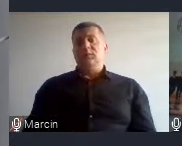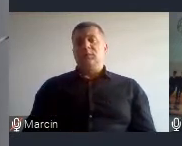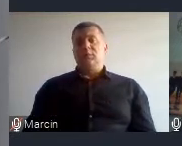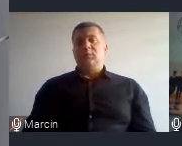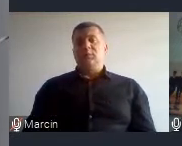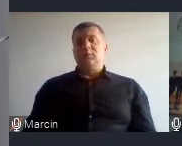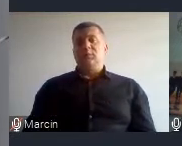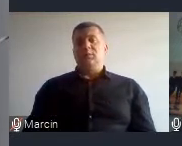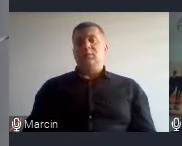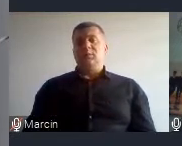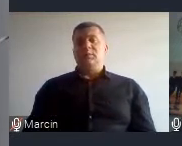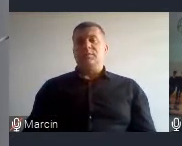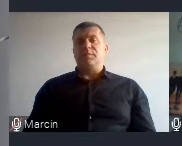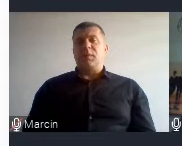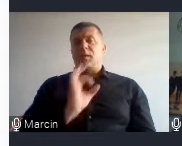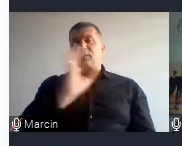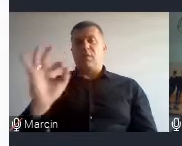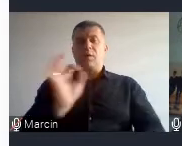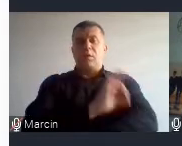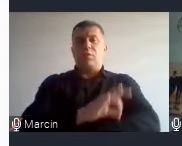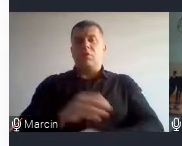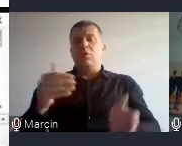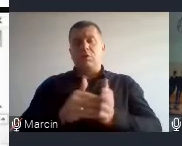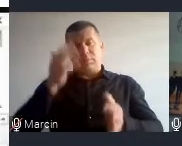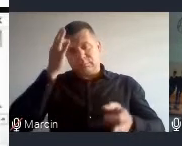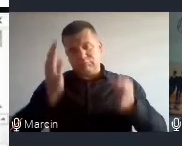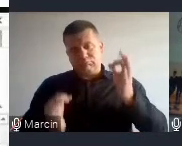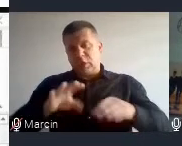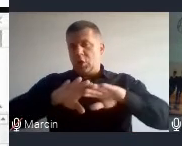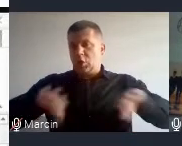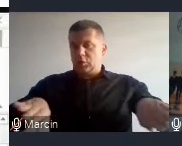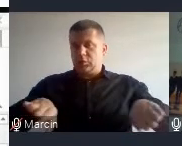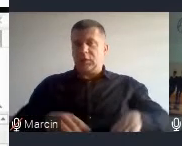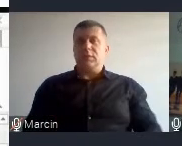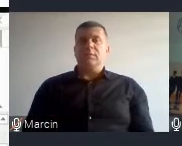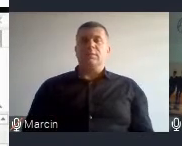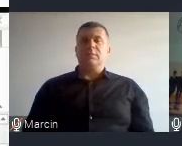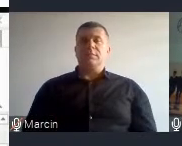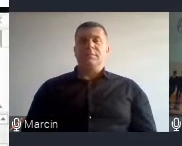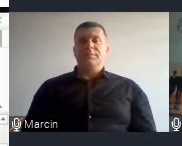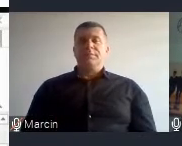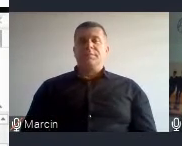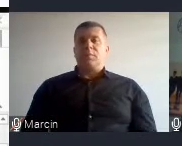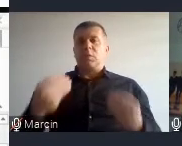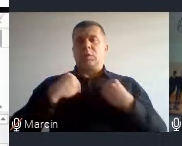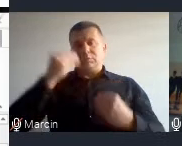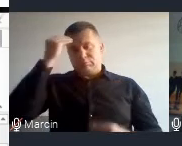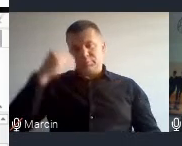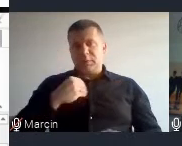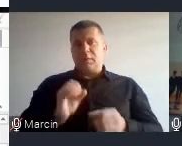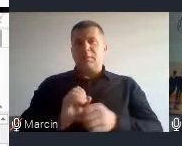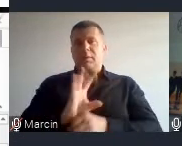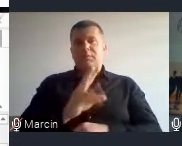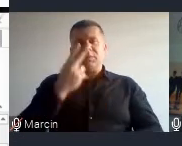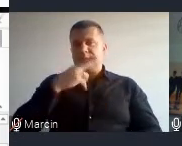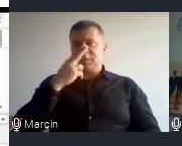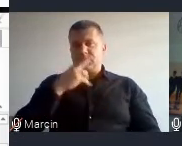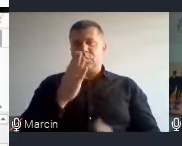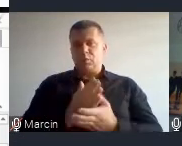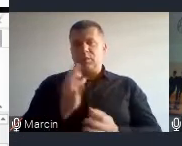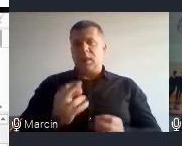który Państwo macie w swoim projekcie, trzeba rozważać oddzielnie, trzeba rozważać odrębnie.